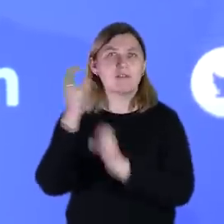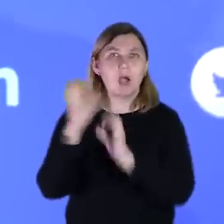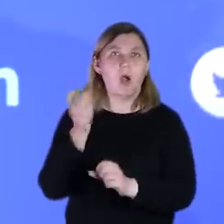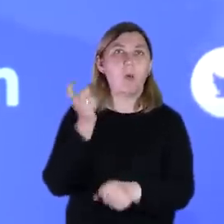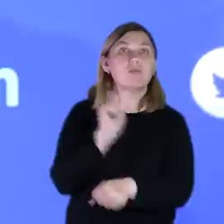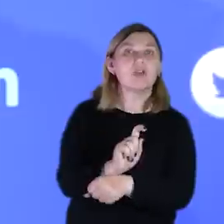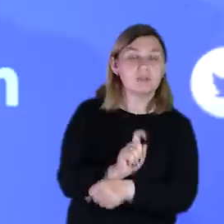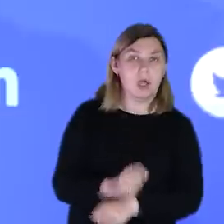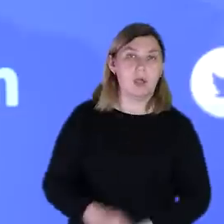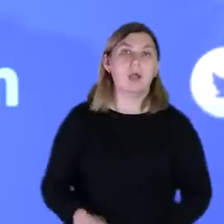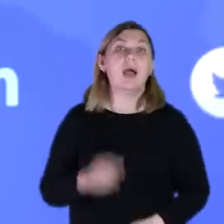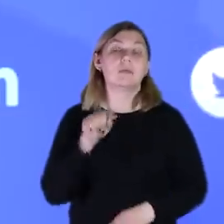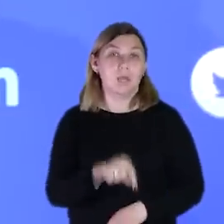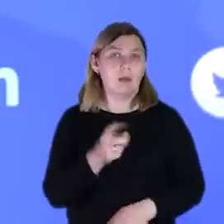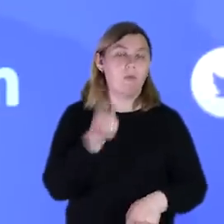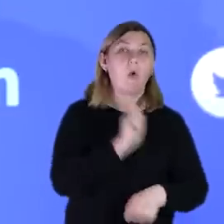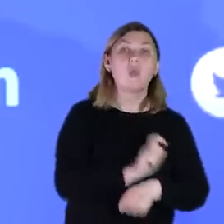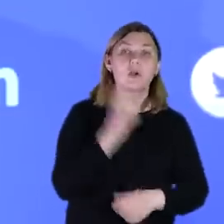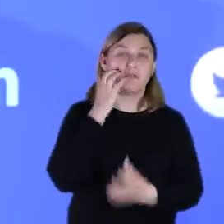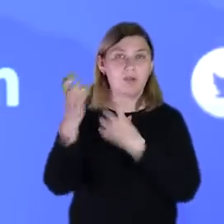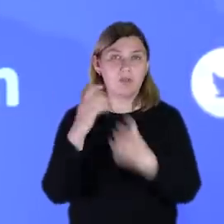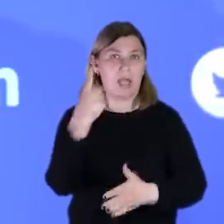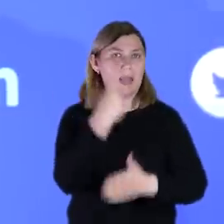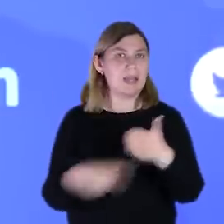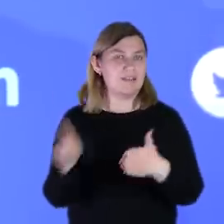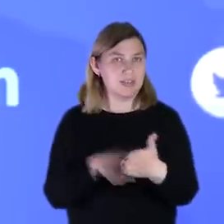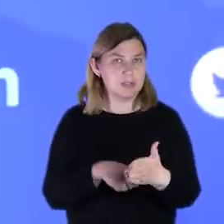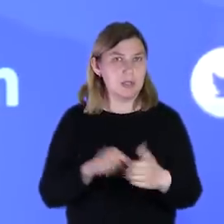kontrwywiad zajmuje się likwidacją działań